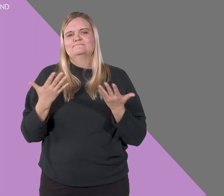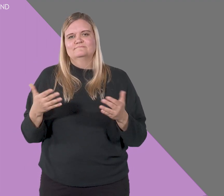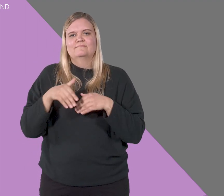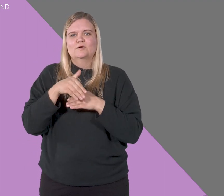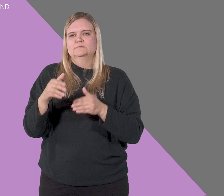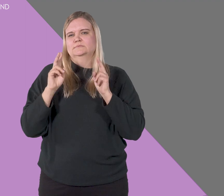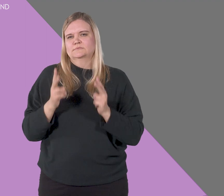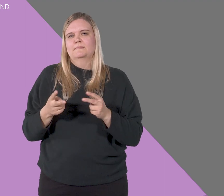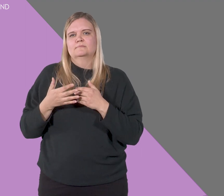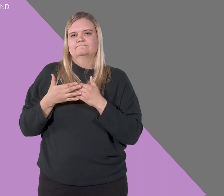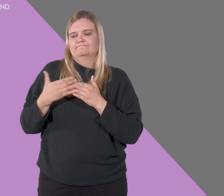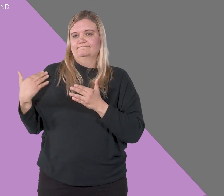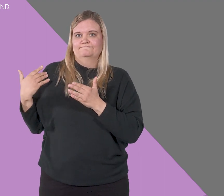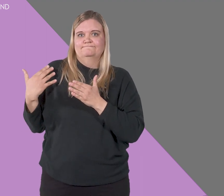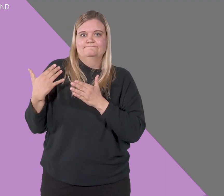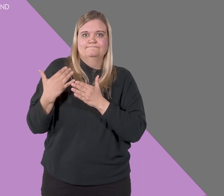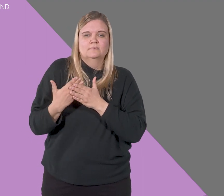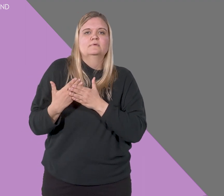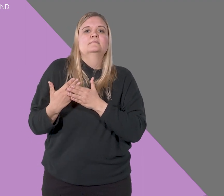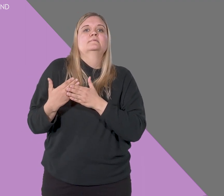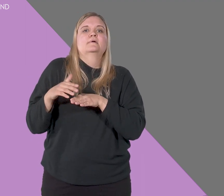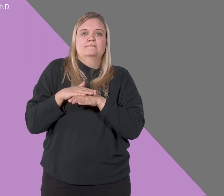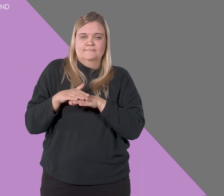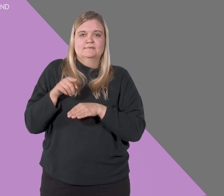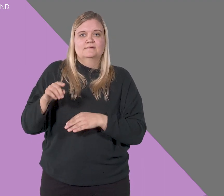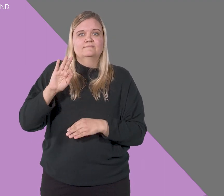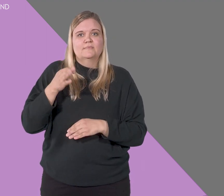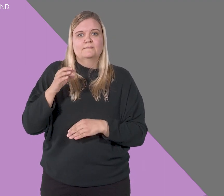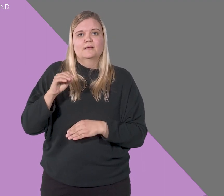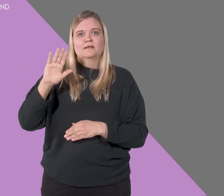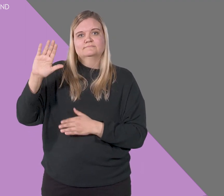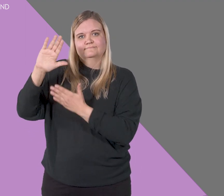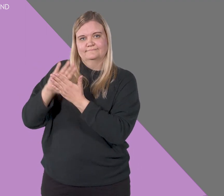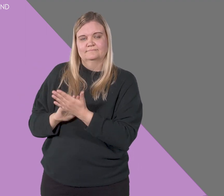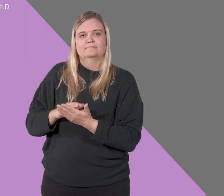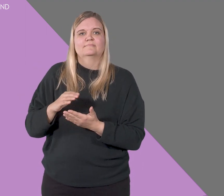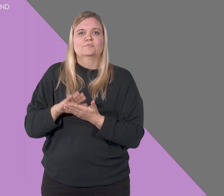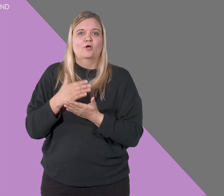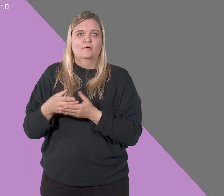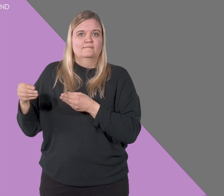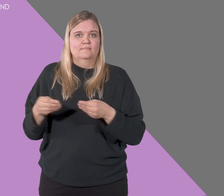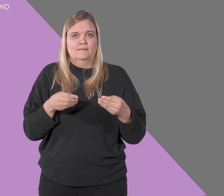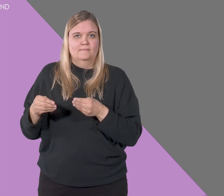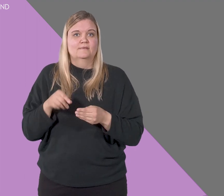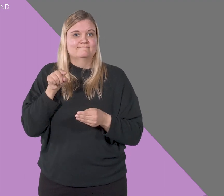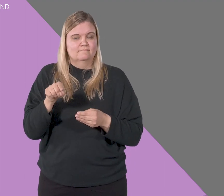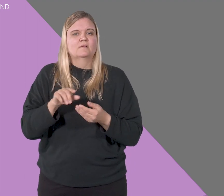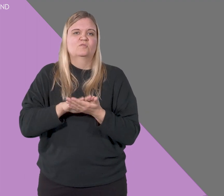Nu kopplas nödsamtal på teckenspråk, dvs. videobildförbindelsen, - till jourer vid FPA:s tolkförmedling, som ringer ett röstsamtal -